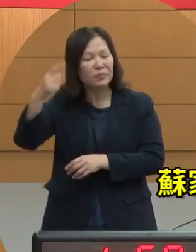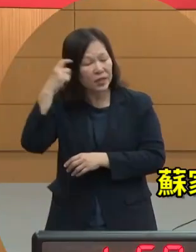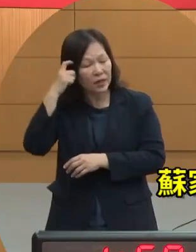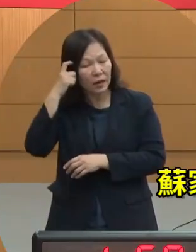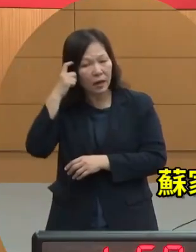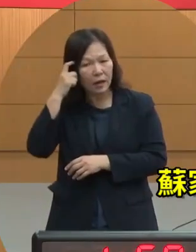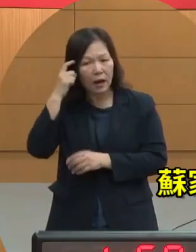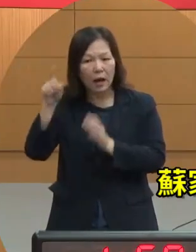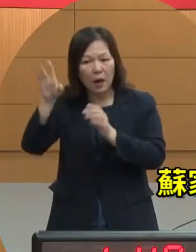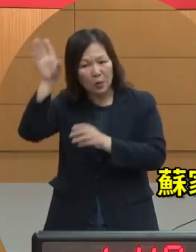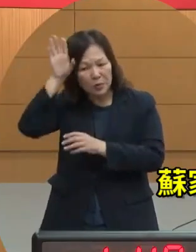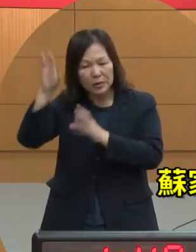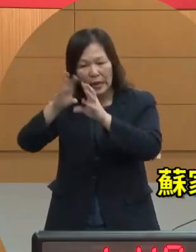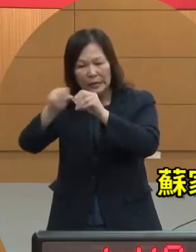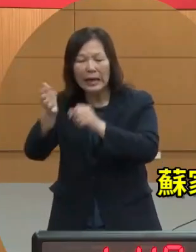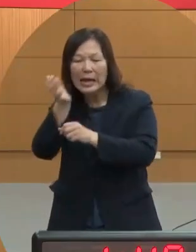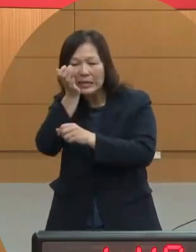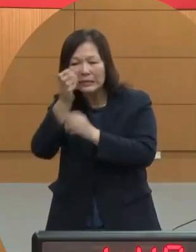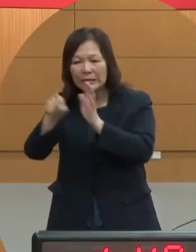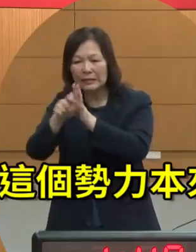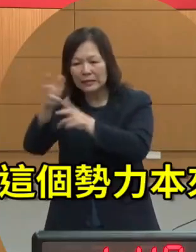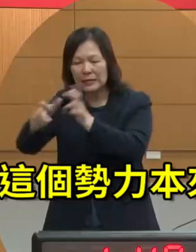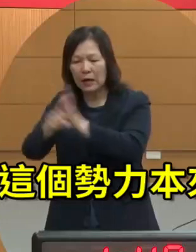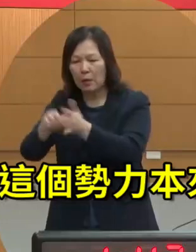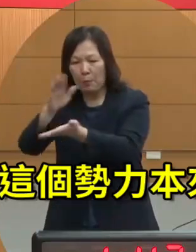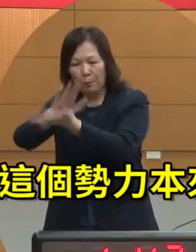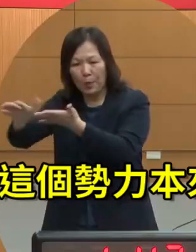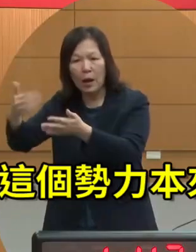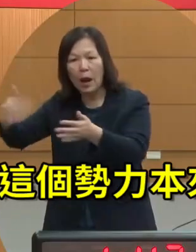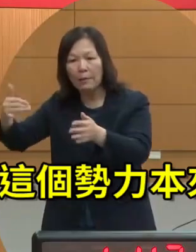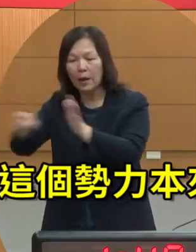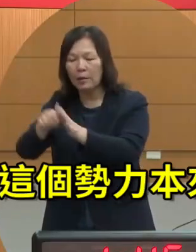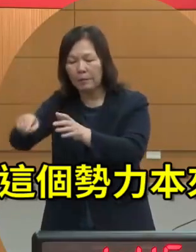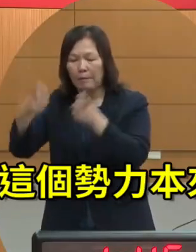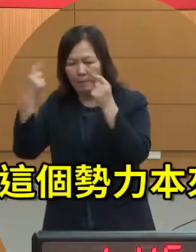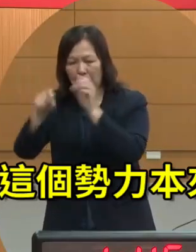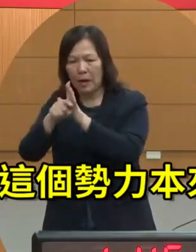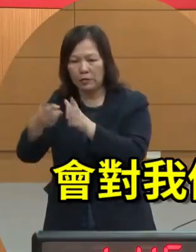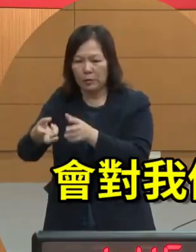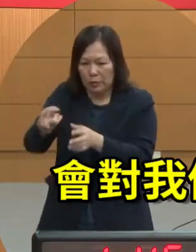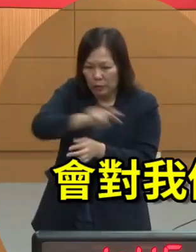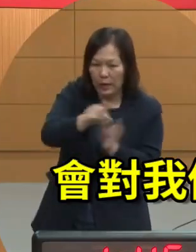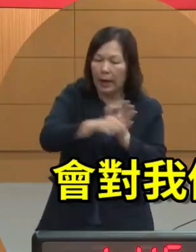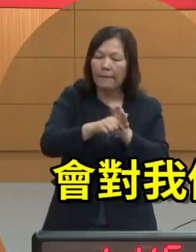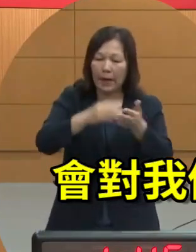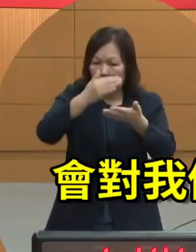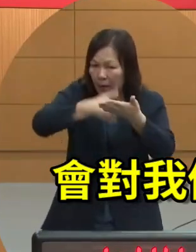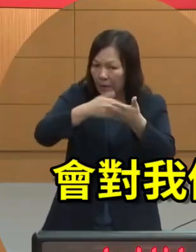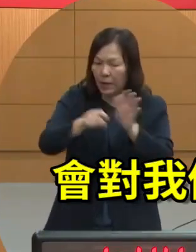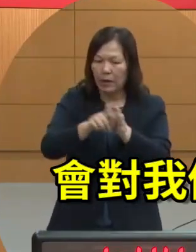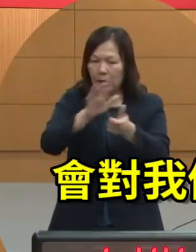蘇家的砂石場還沒有解決 這個勢力本來在屏北 他會不會來到屏南 會對我們產生什麼樣的影響